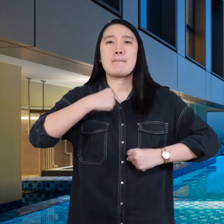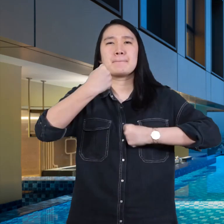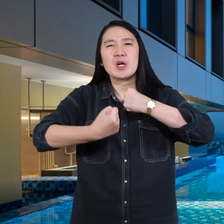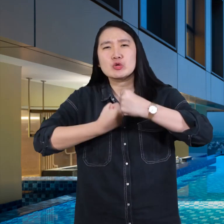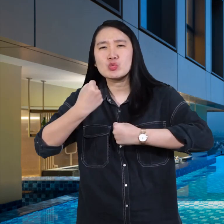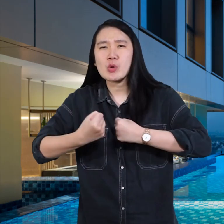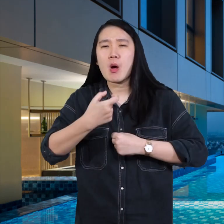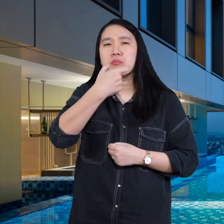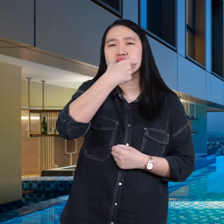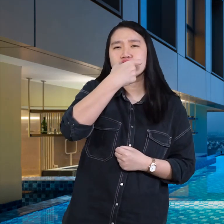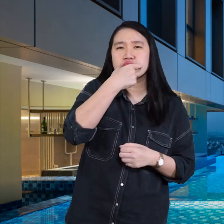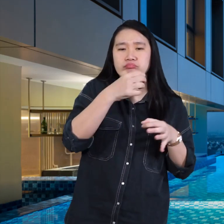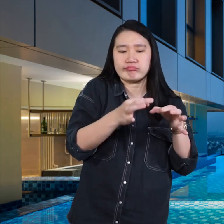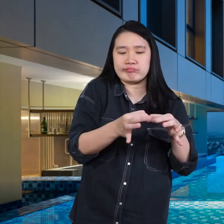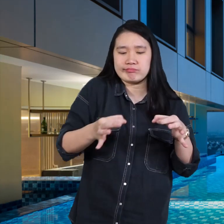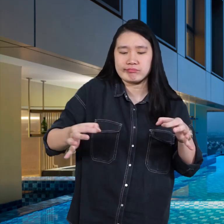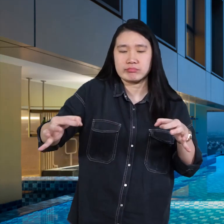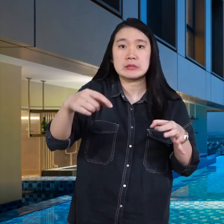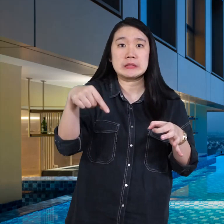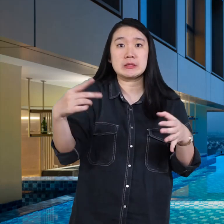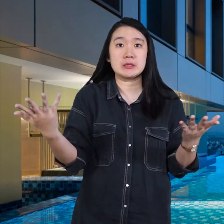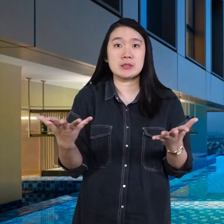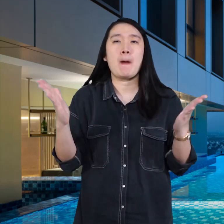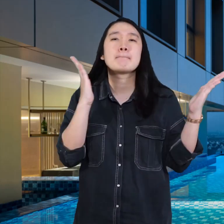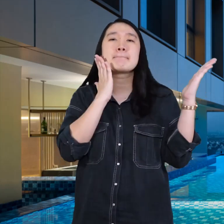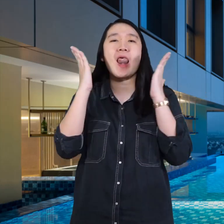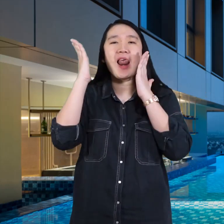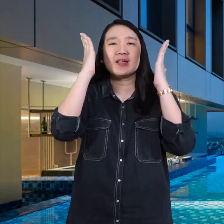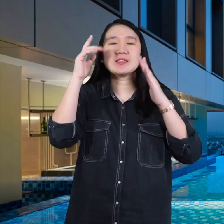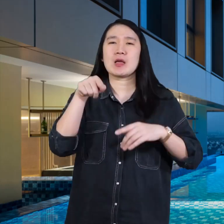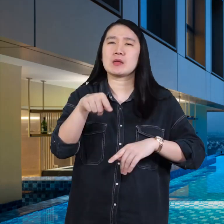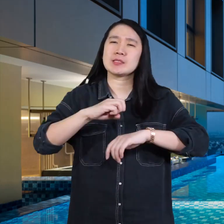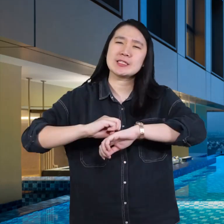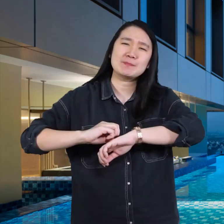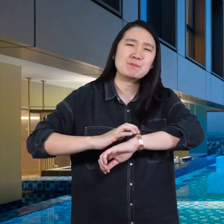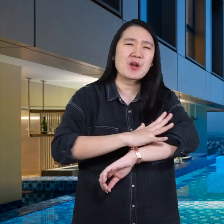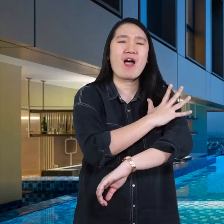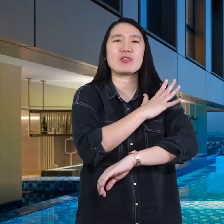Pengusaha cookies di Malaysia ini inspiratif